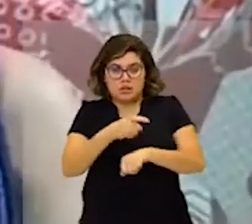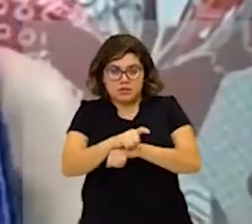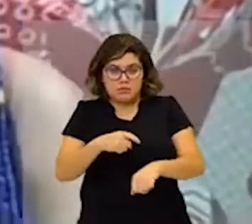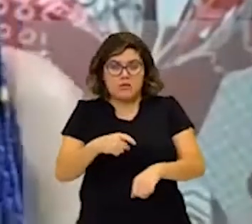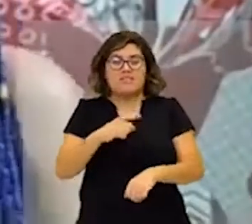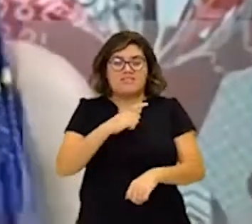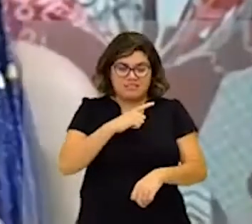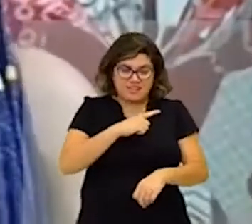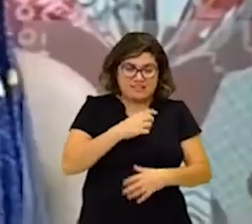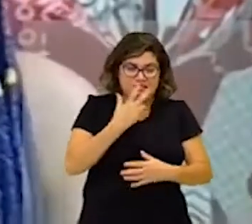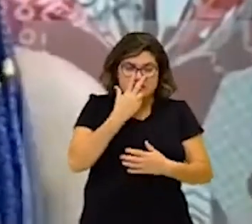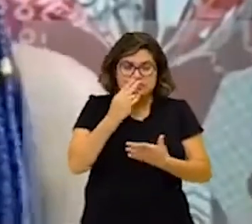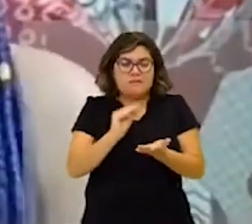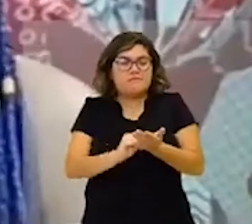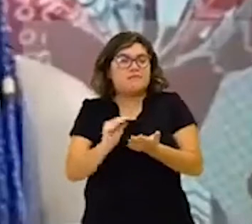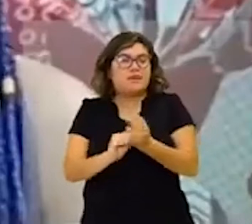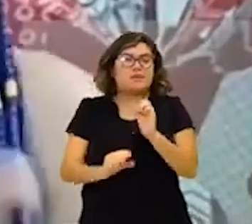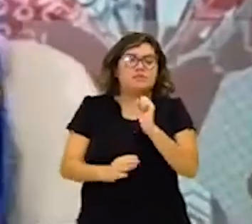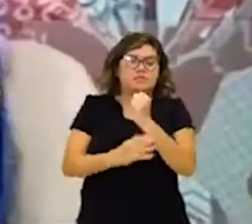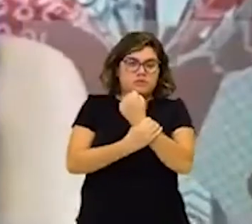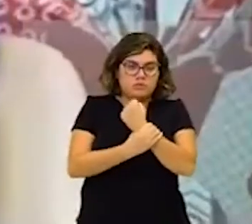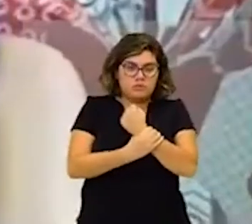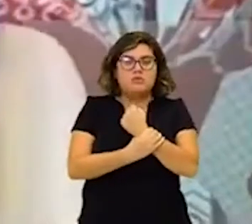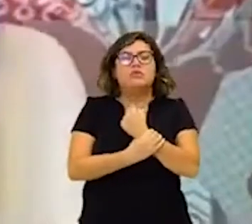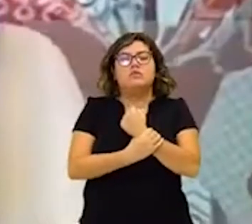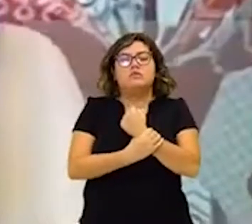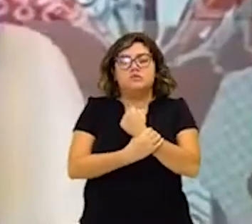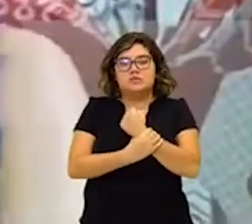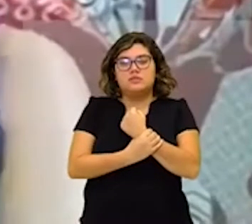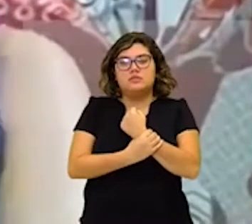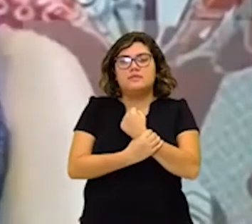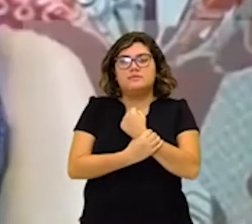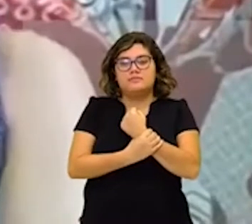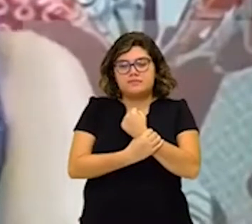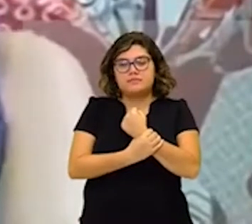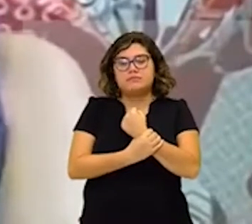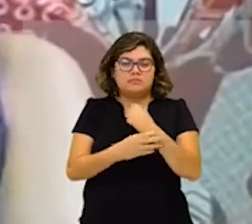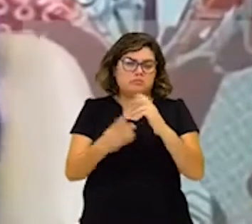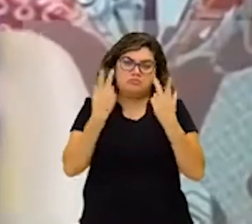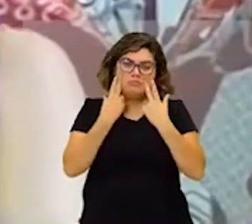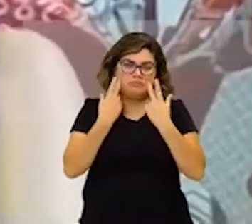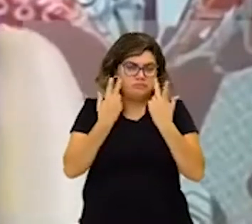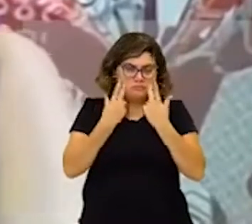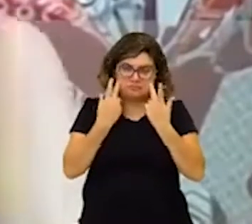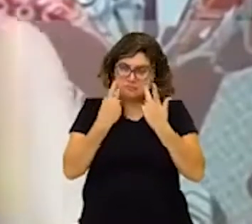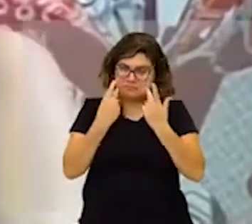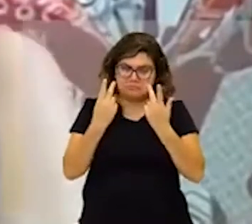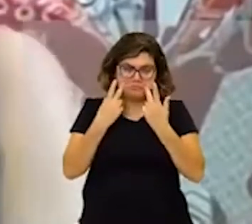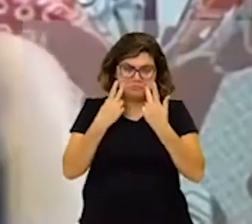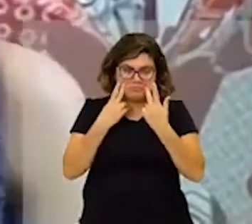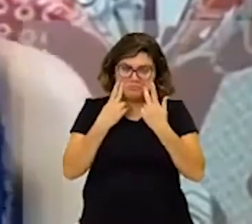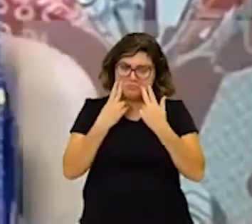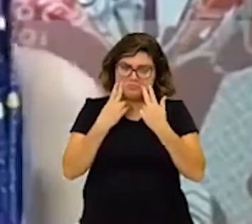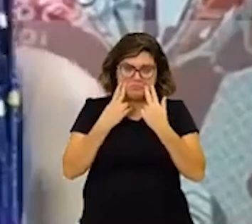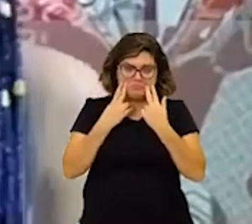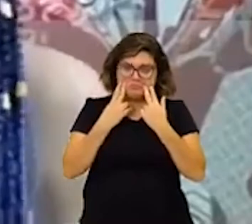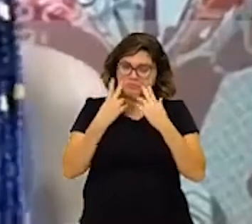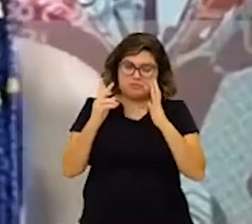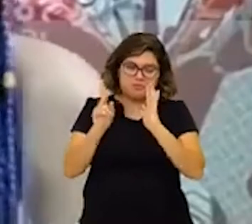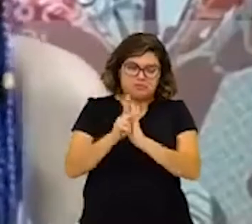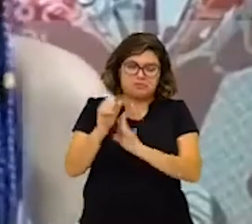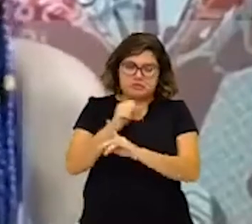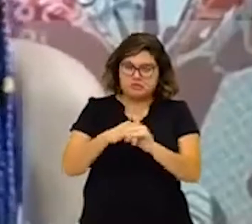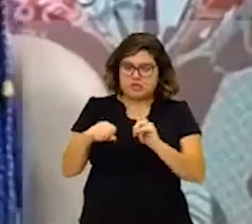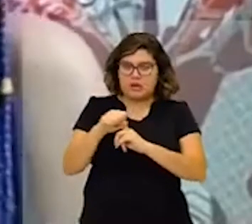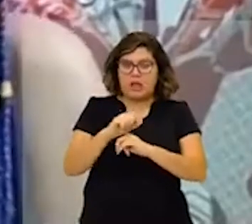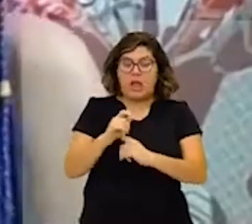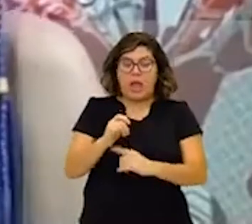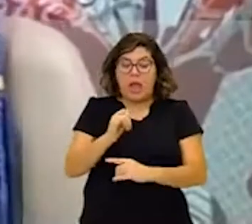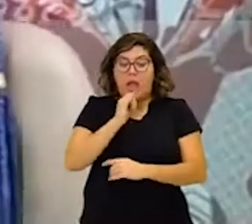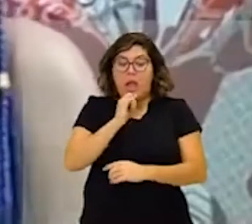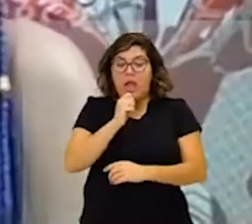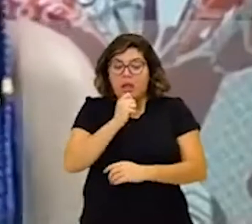da insegurança a a insegurança né normal de normal da sociedade ainda enfrenta uma uma insegurança